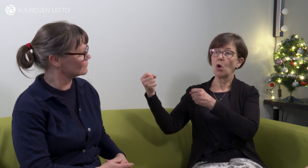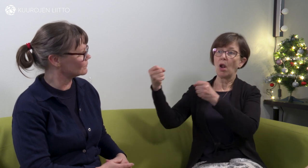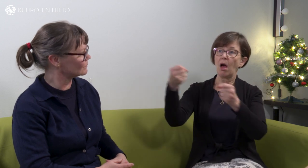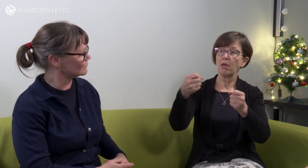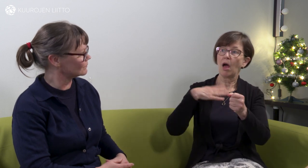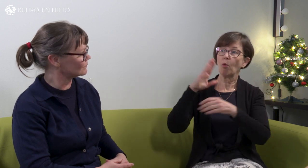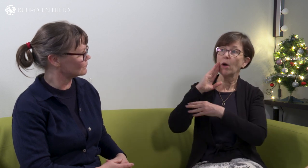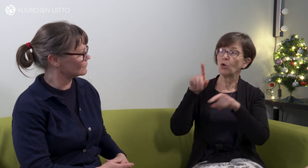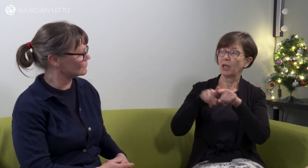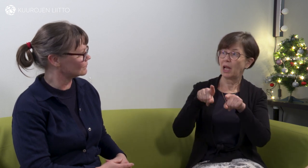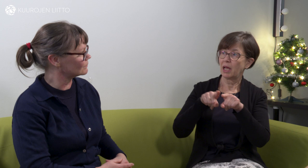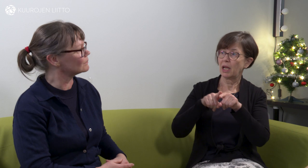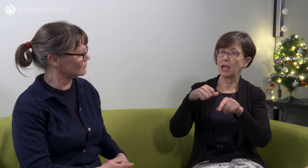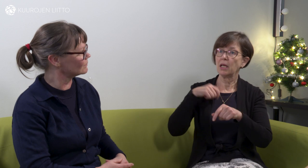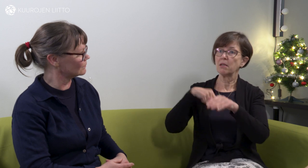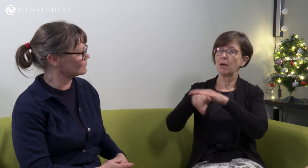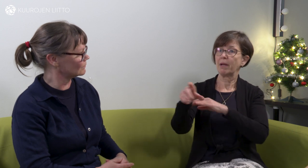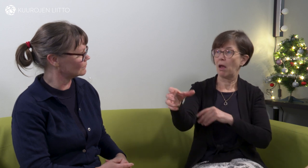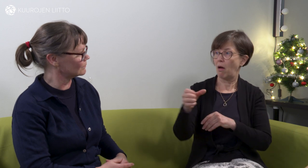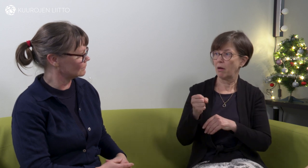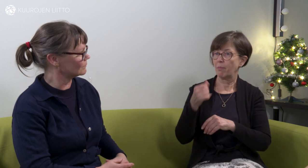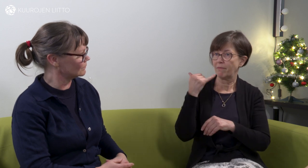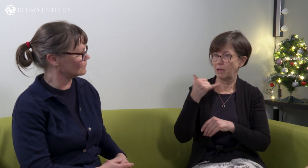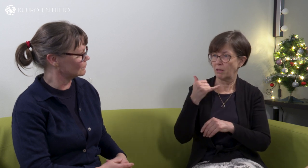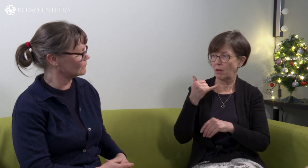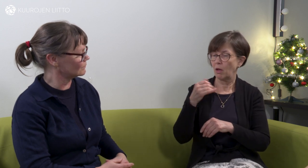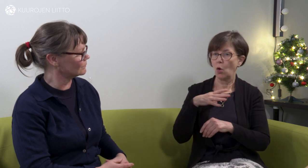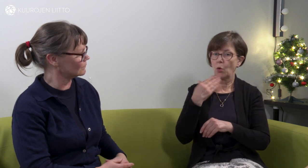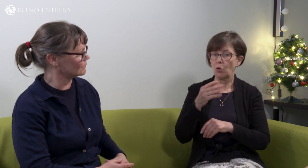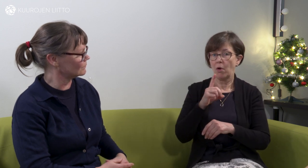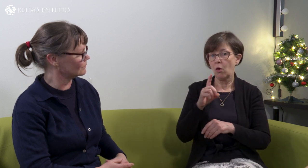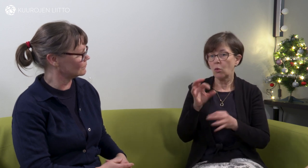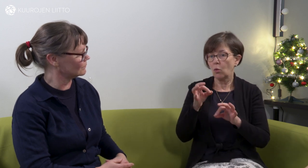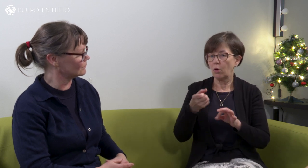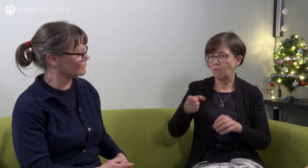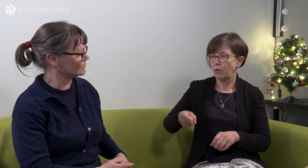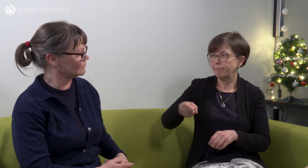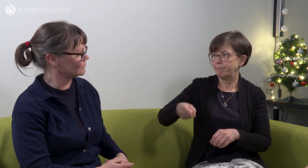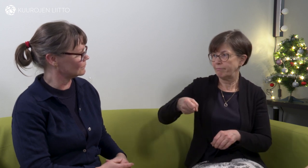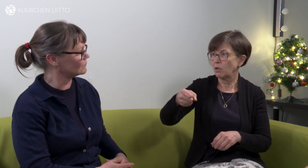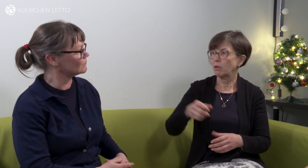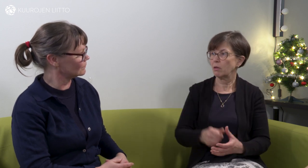joista sitä voi itse käydä hakemassa vaikkapa ämpärin kanssa.